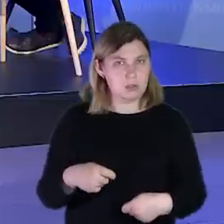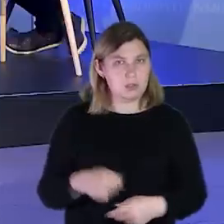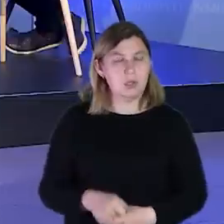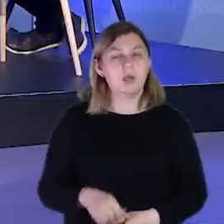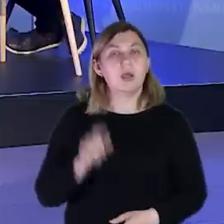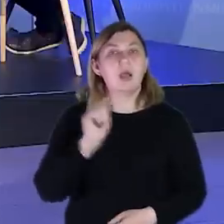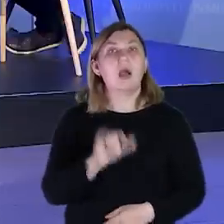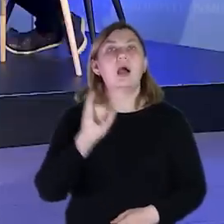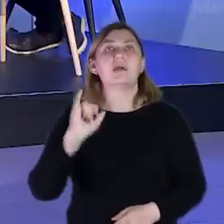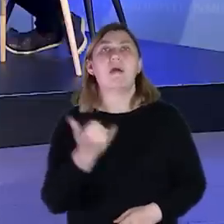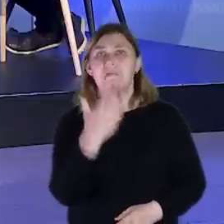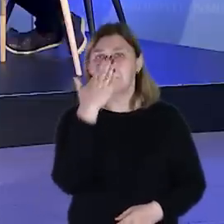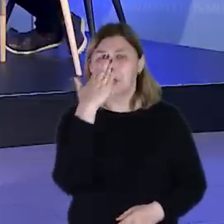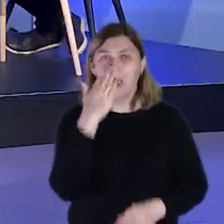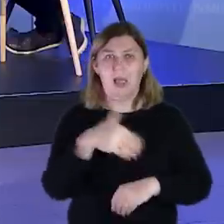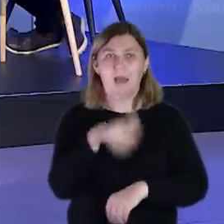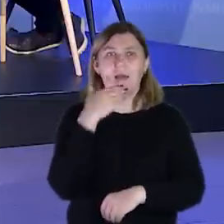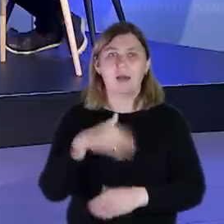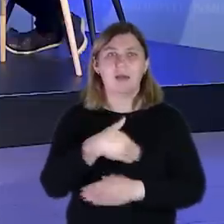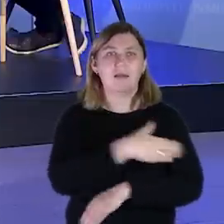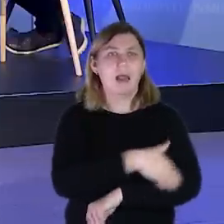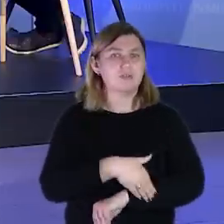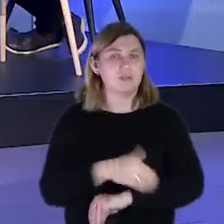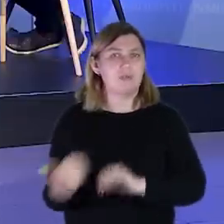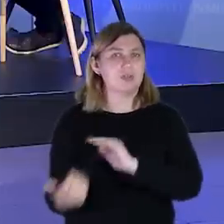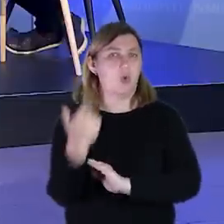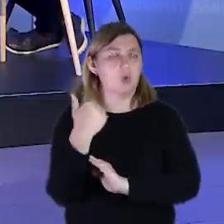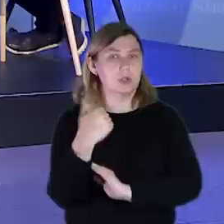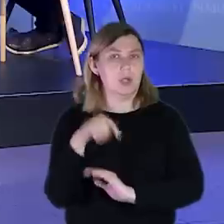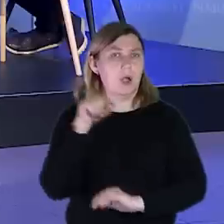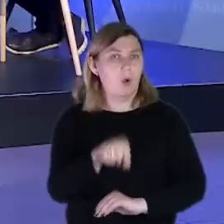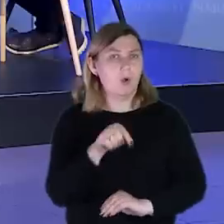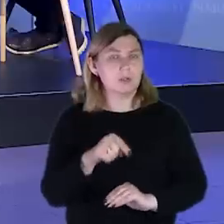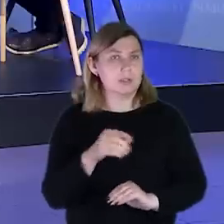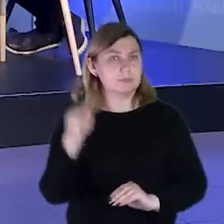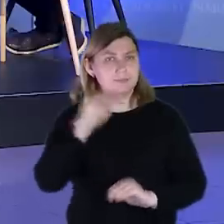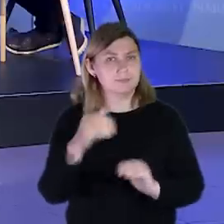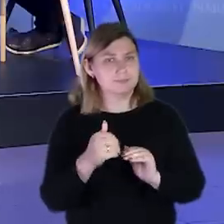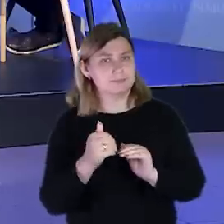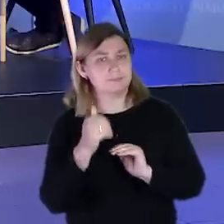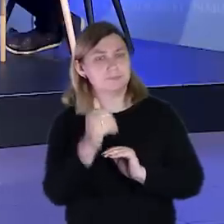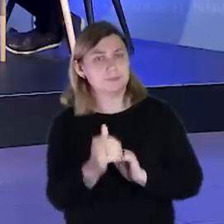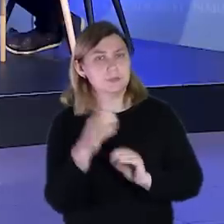Jak generalnie kształtowała się granica wschodnia? Bo ona dalece odbiegała od tego, jakie dzisiaj